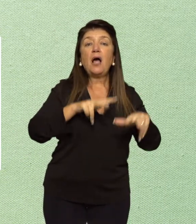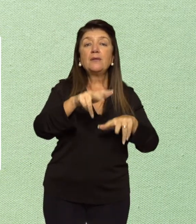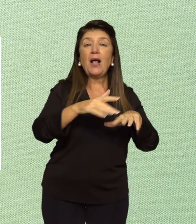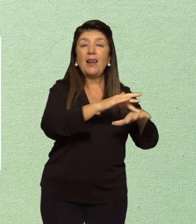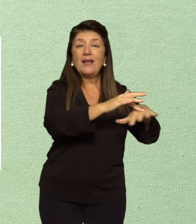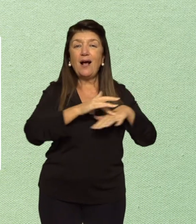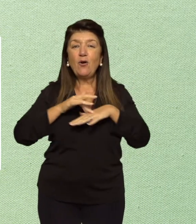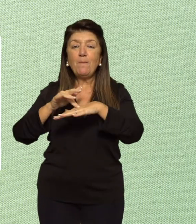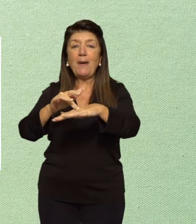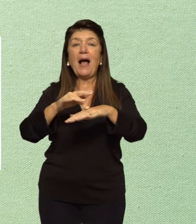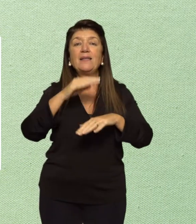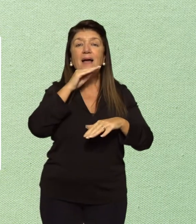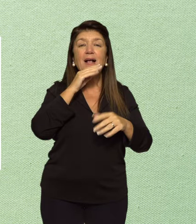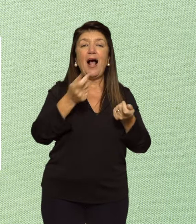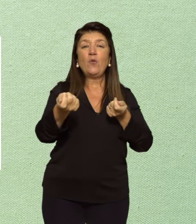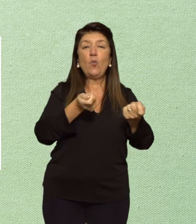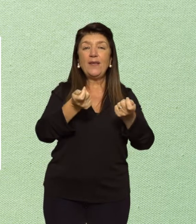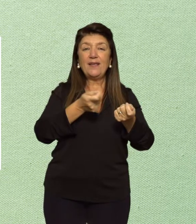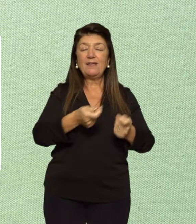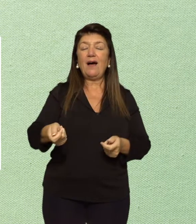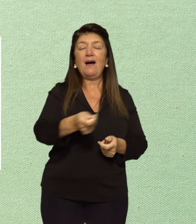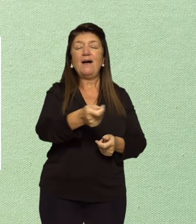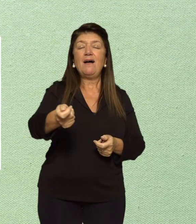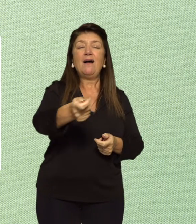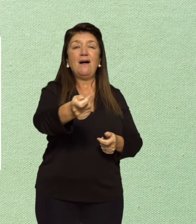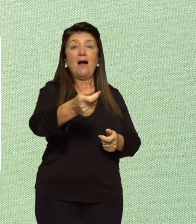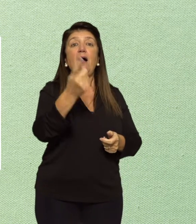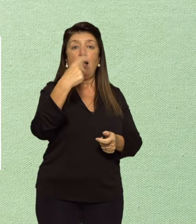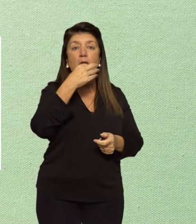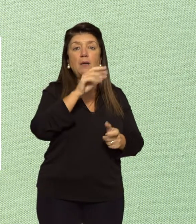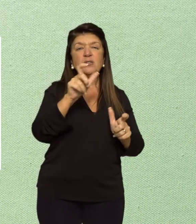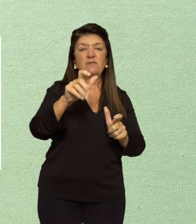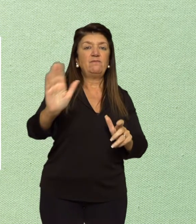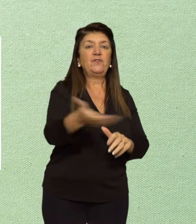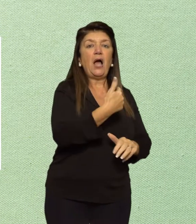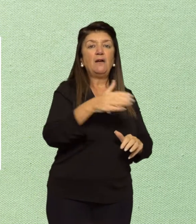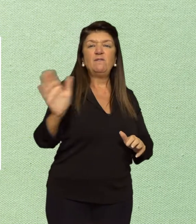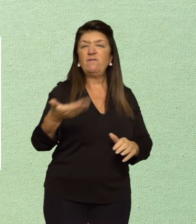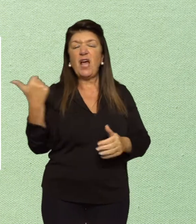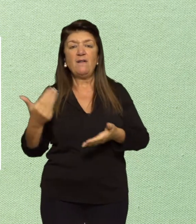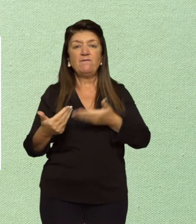Il cane guida che è fondamentale. Anche non so se lo sapete, ma sapete che non